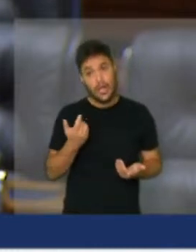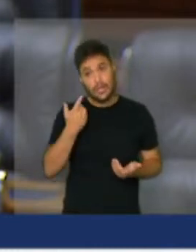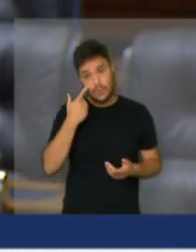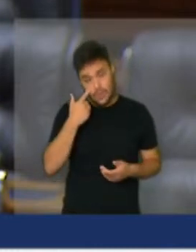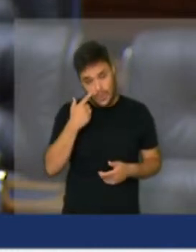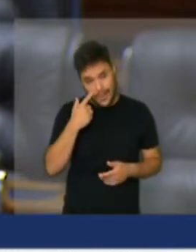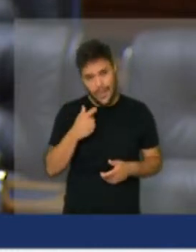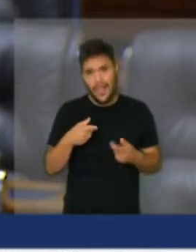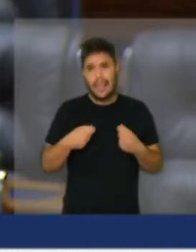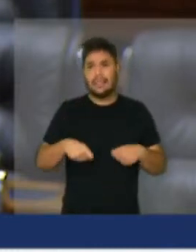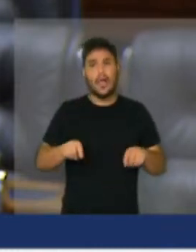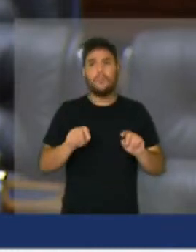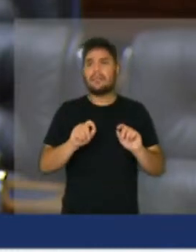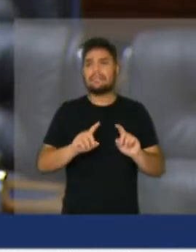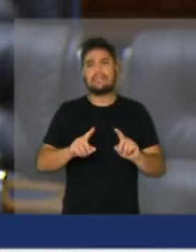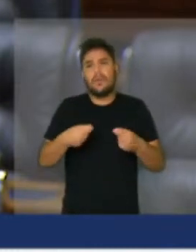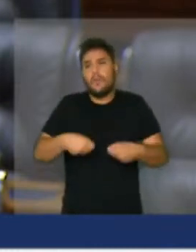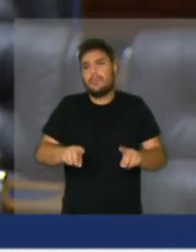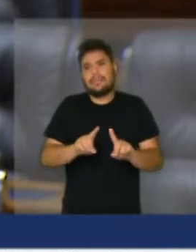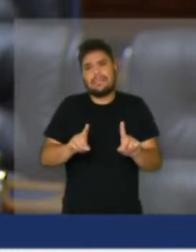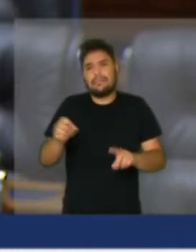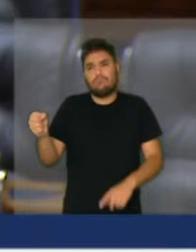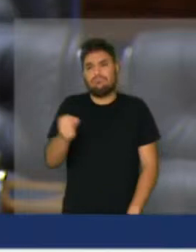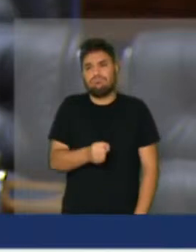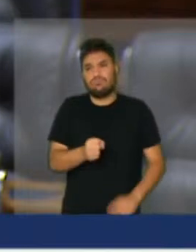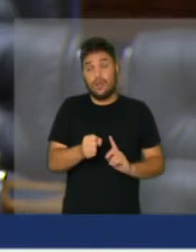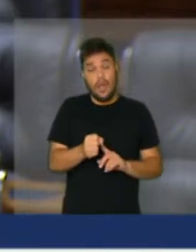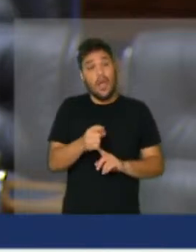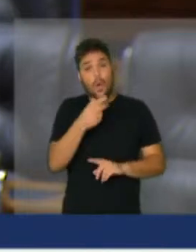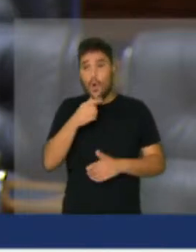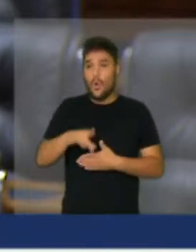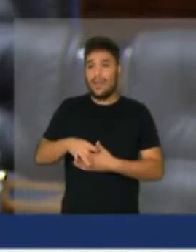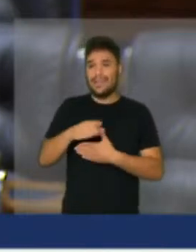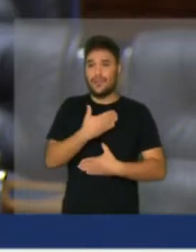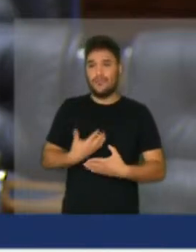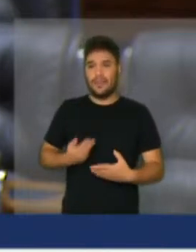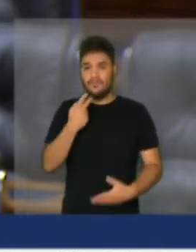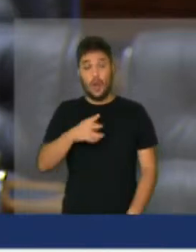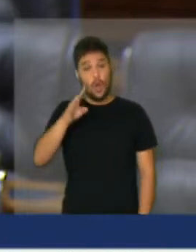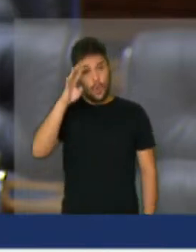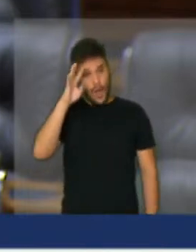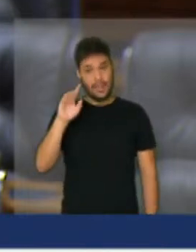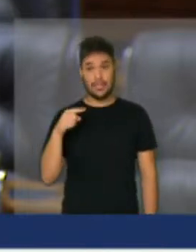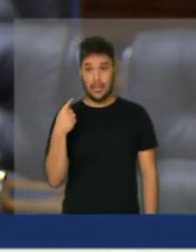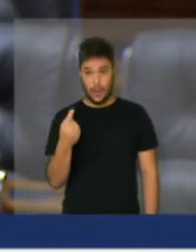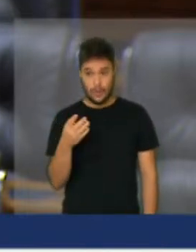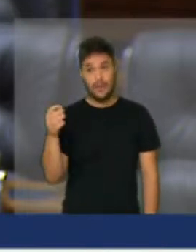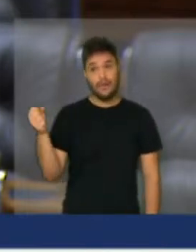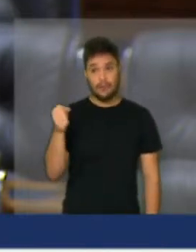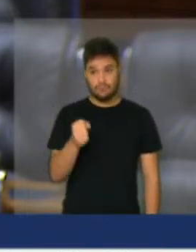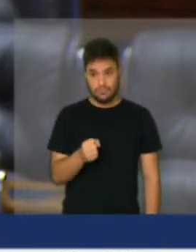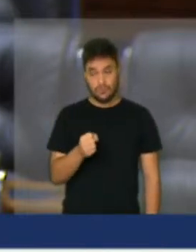LÍDER DE GOVERNO JÁ DISSE QUE NA PRÓXIMA CARVE, NÓS IRÍAMOS ORIENTAR PELA CONVOCAÇÃO, MAS COMO ELE SE PROPÔS A VIR PESSOALMENTE PARA PRESTAR ESCLARECIMENTOS,